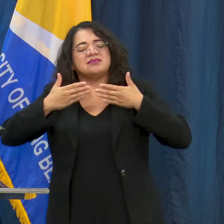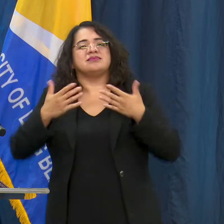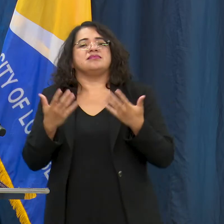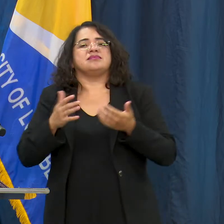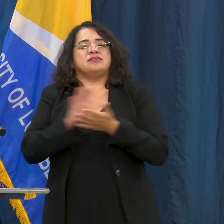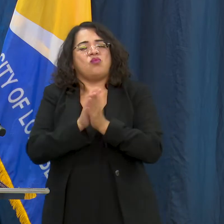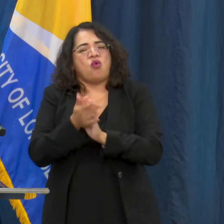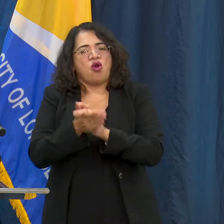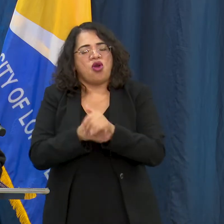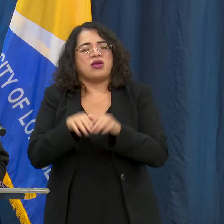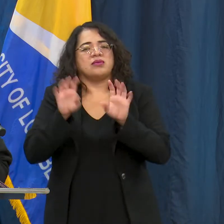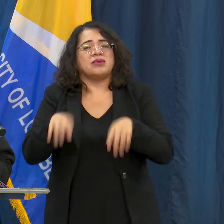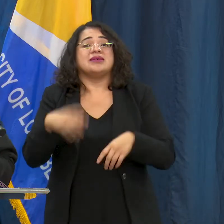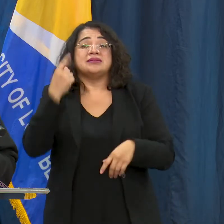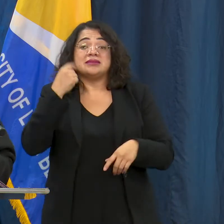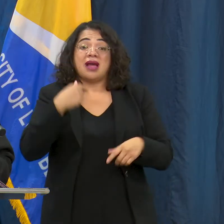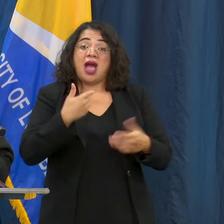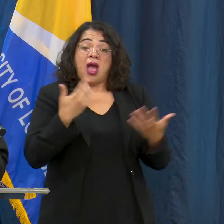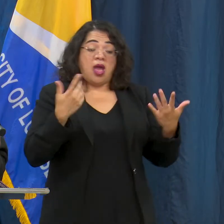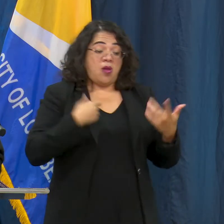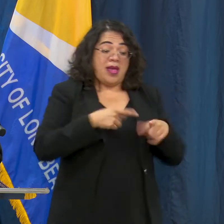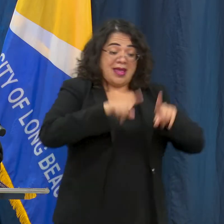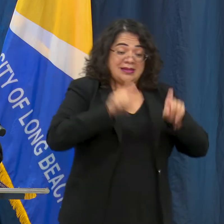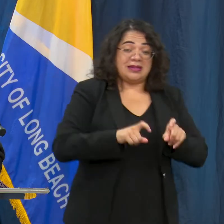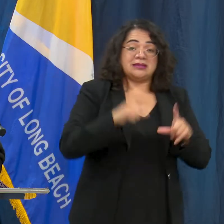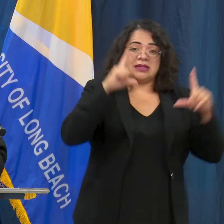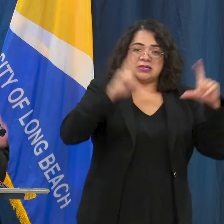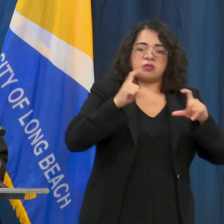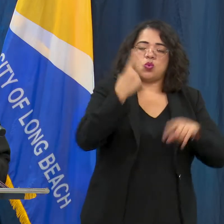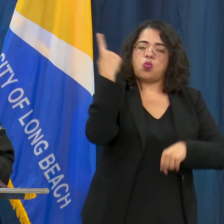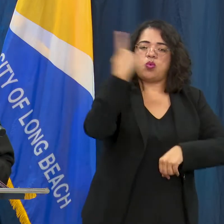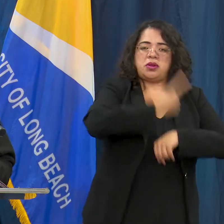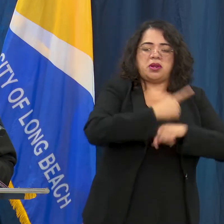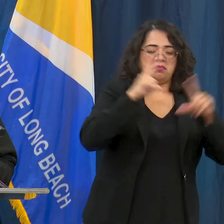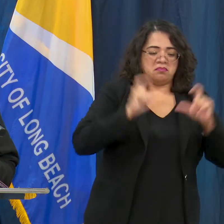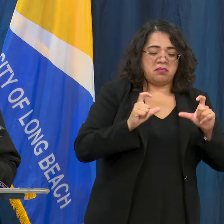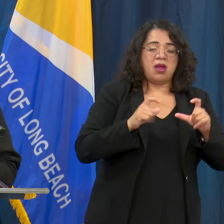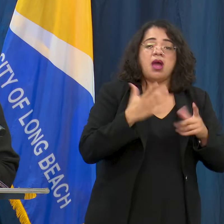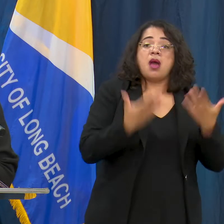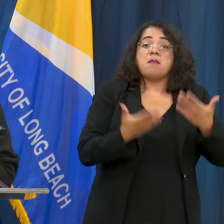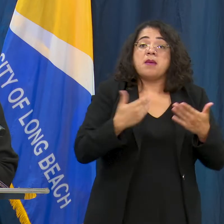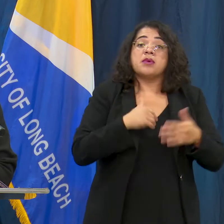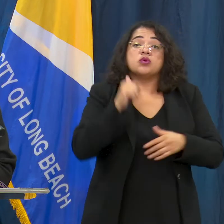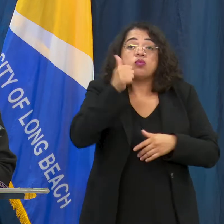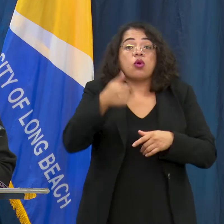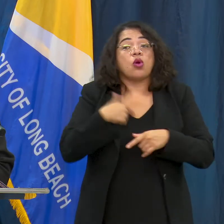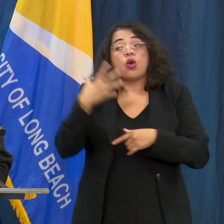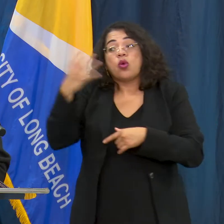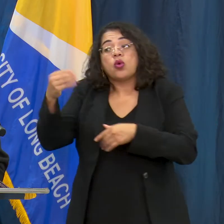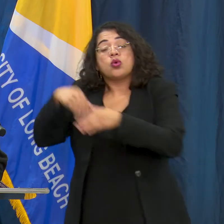sia positivo por decir unos días después a la próxima semana con más personas que